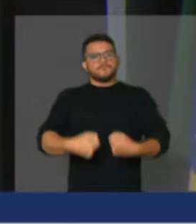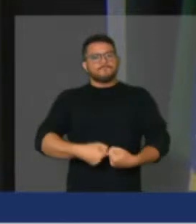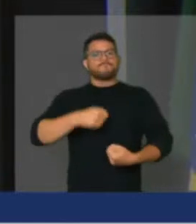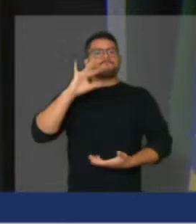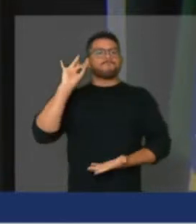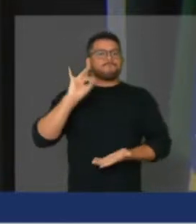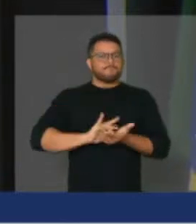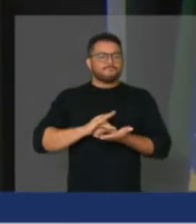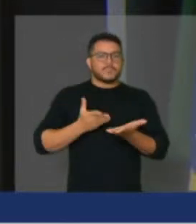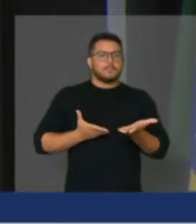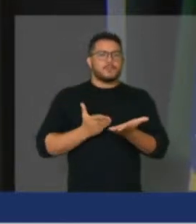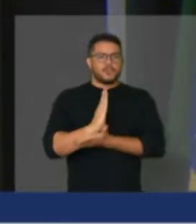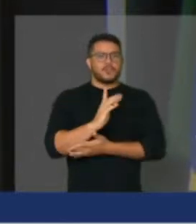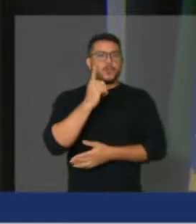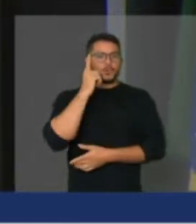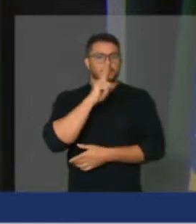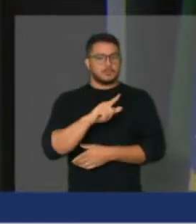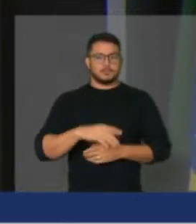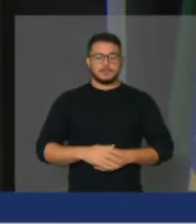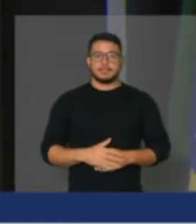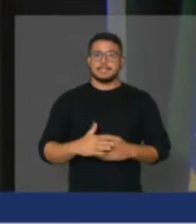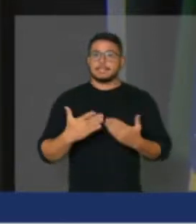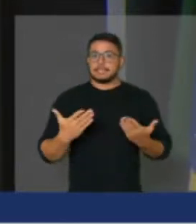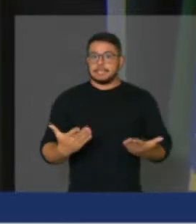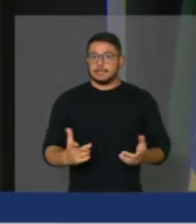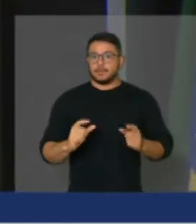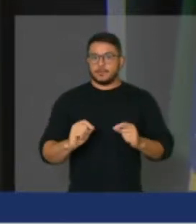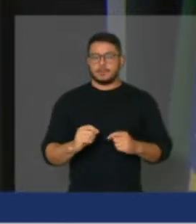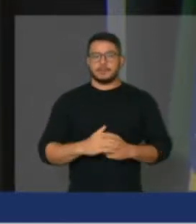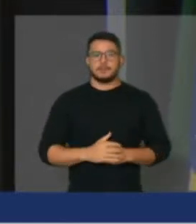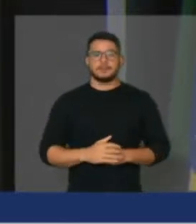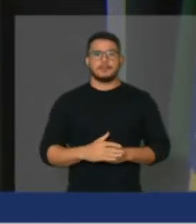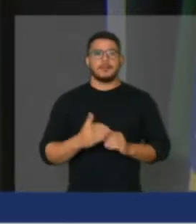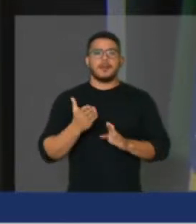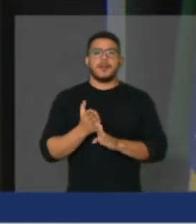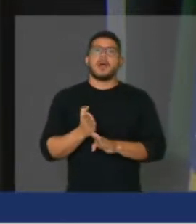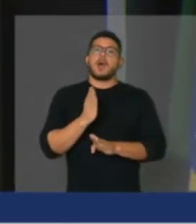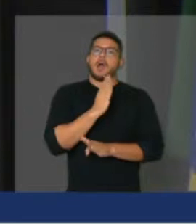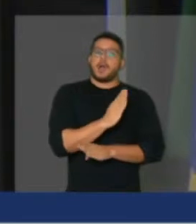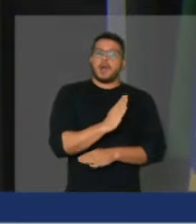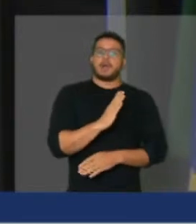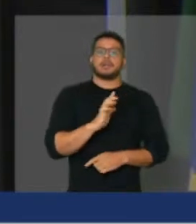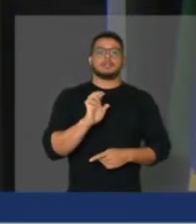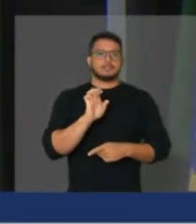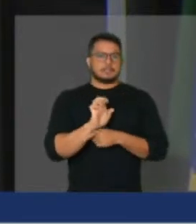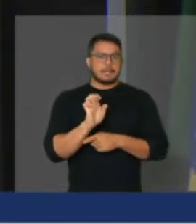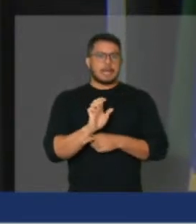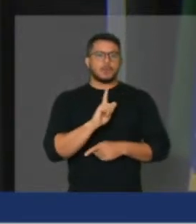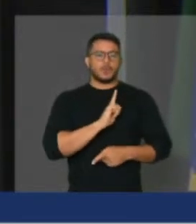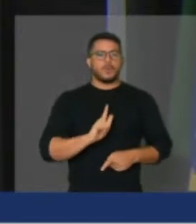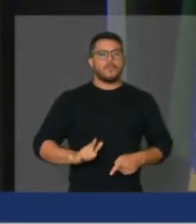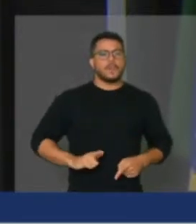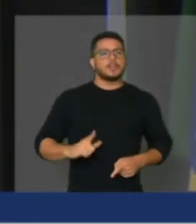QUE ADMINISTROU O ESTADO NA ÚLTIMA GESTÃO ESTADUAL, INFELIZMENTE TERCEIRIZOU A CRISE, DEIXOU DE REPASSAR RECURSOS PARA OS PREFEITOS